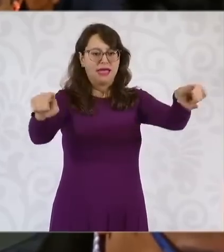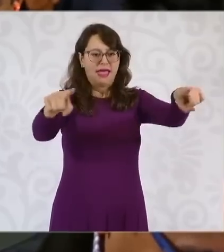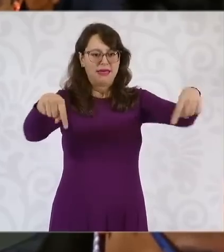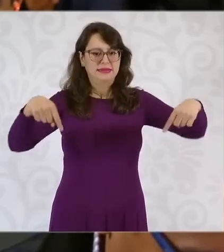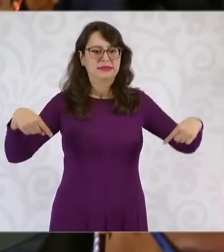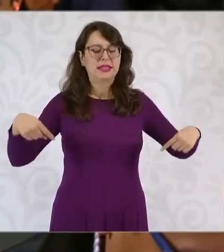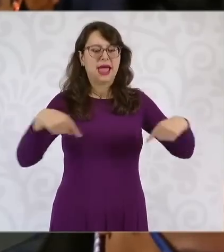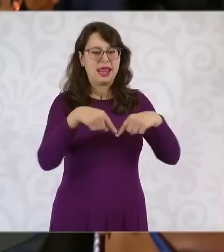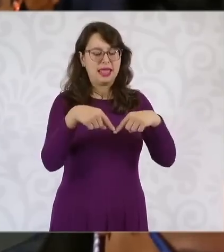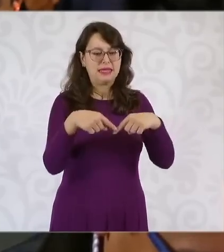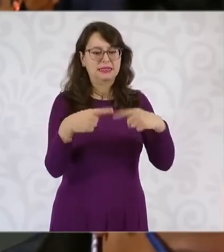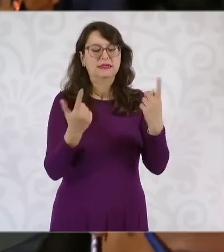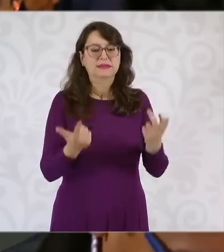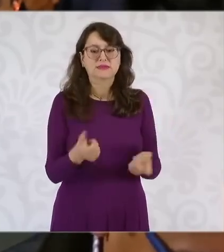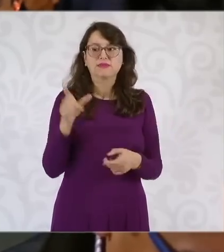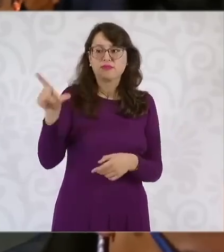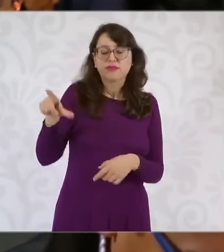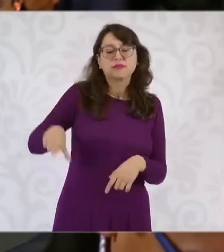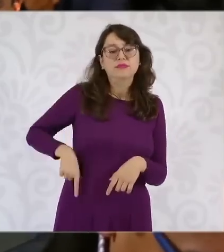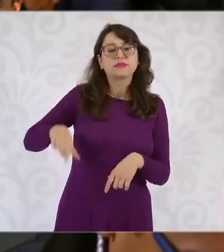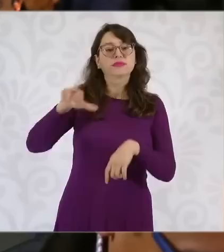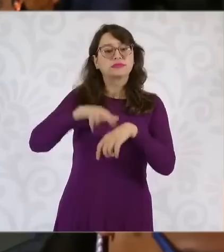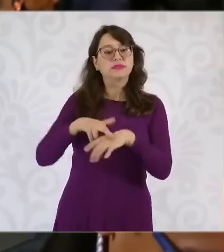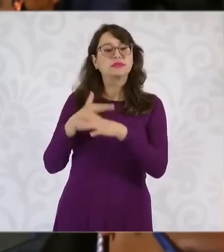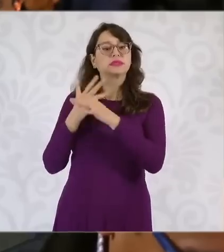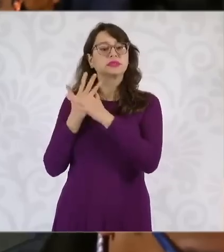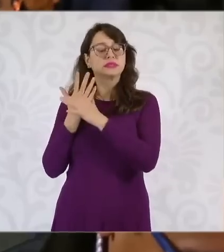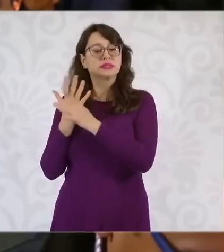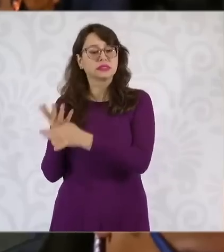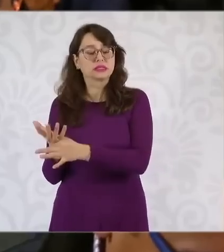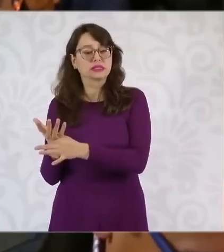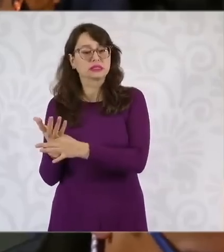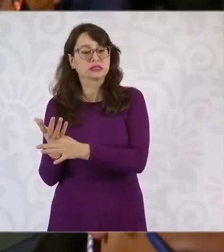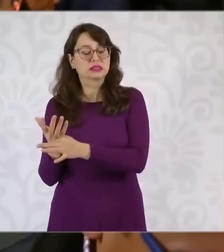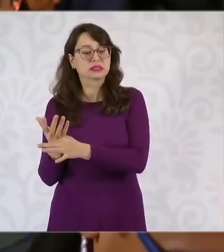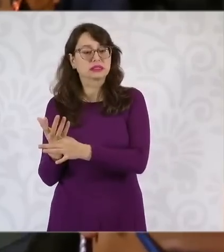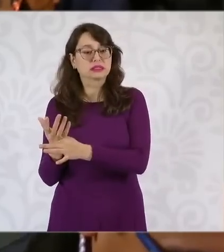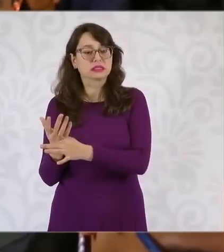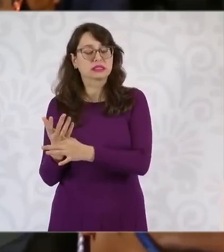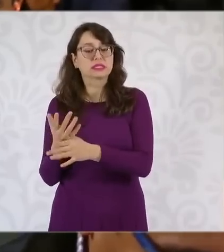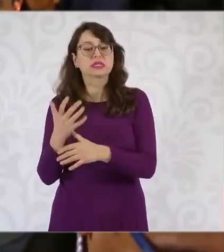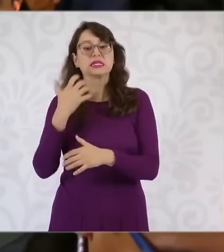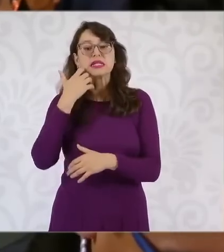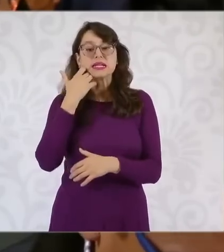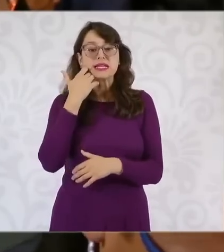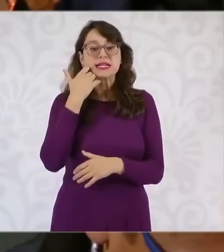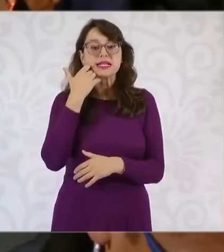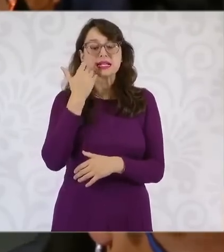también lo confirmó el gobernador pretende hacer un recinto fiscal para que lo operen los amigos